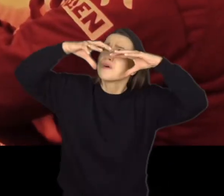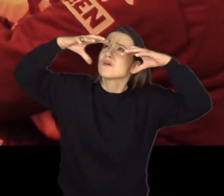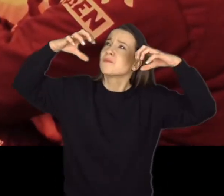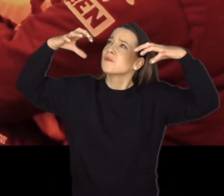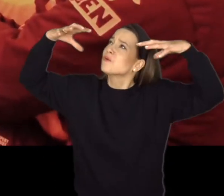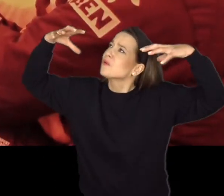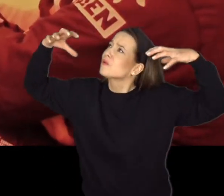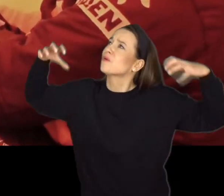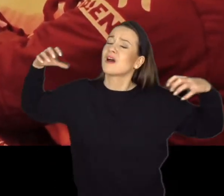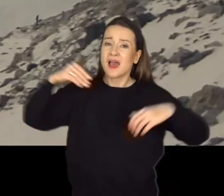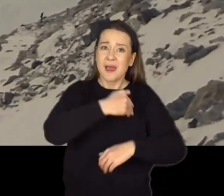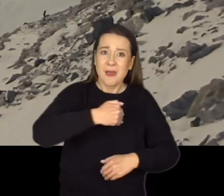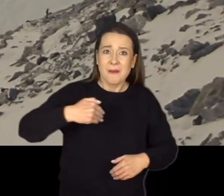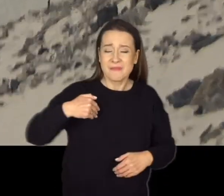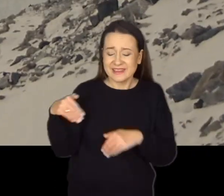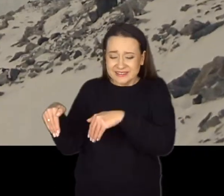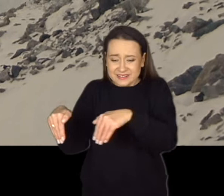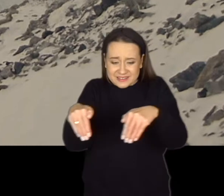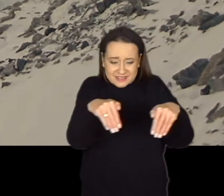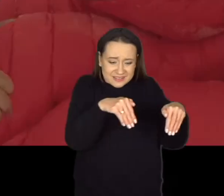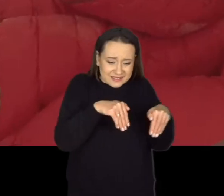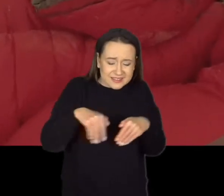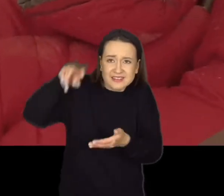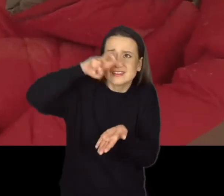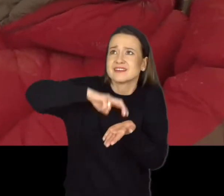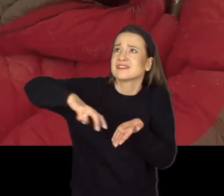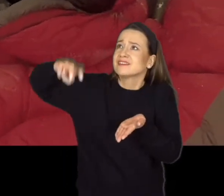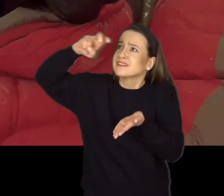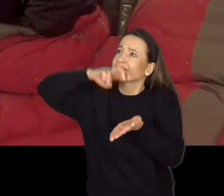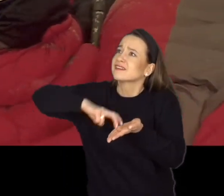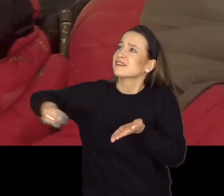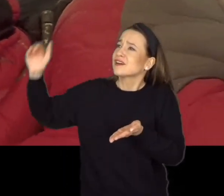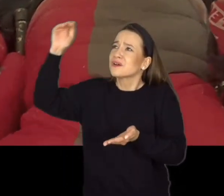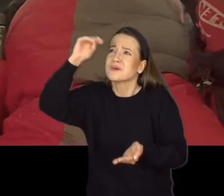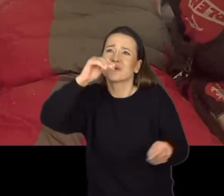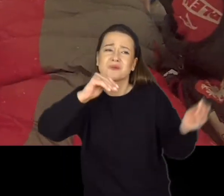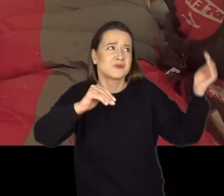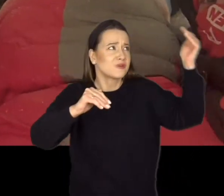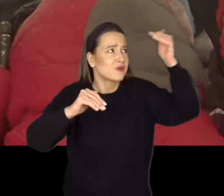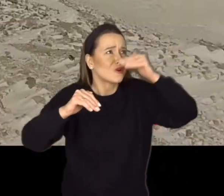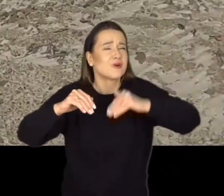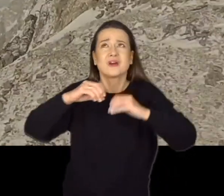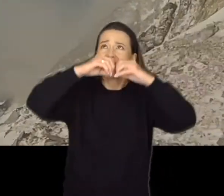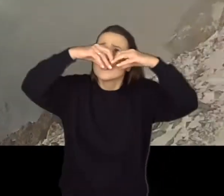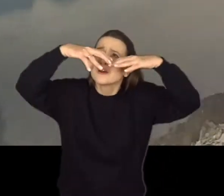Jesteśmy nadzy, nadzy pośród pór